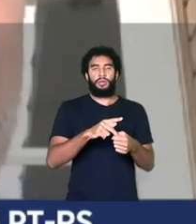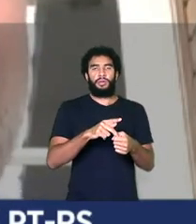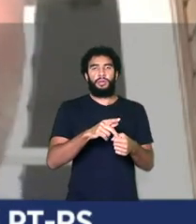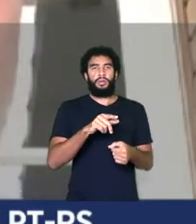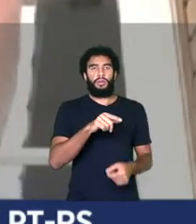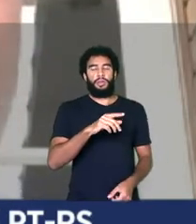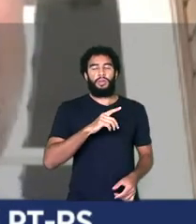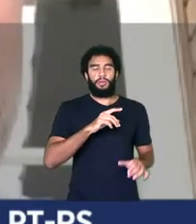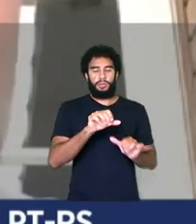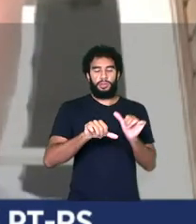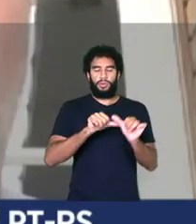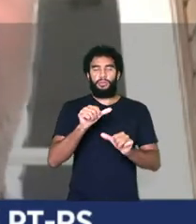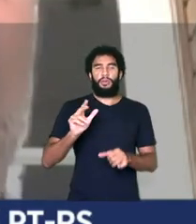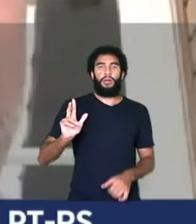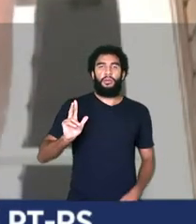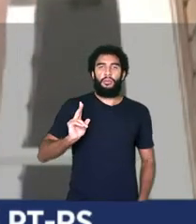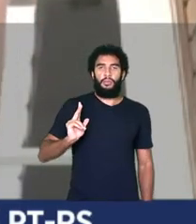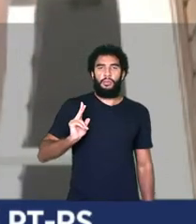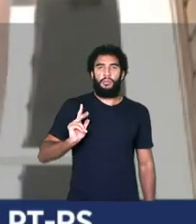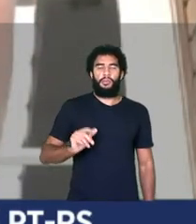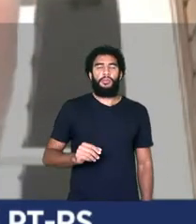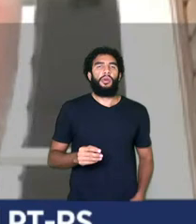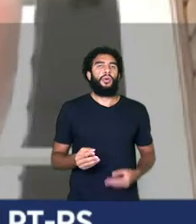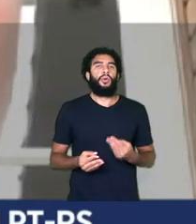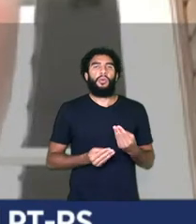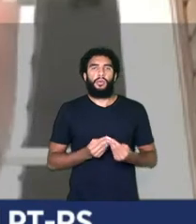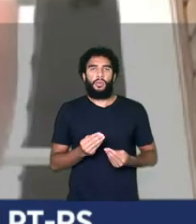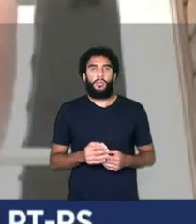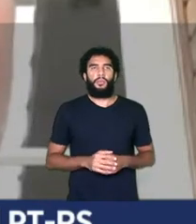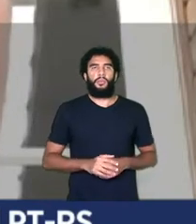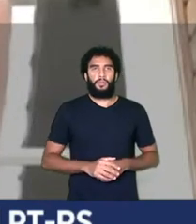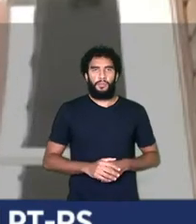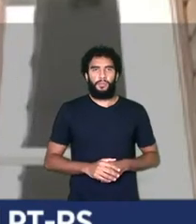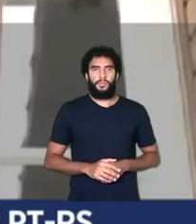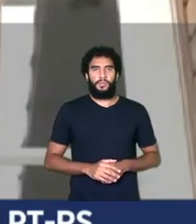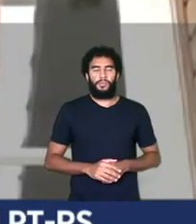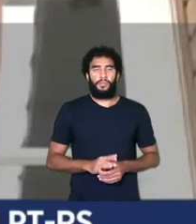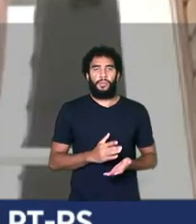BRASILEIRA, A PETROBRAS. ESTA PRIVATIZAÇÃO SE DÁ POR DIVERSAS FORMAS, INICIOU COM TEMER E SE APROFUNDA